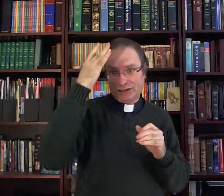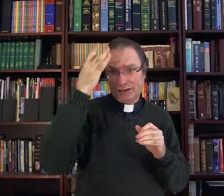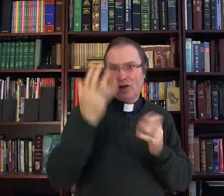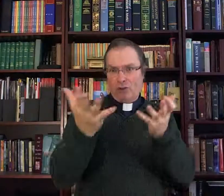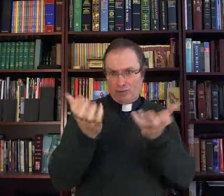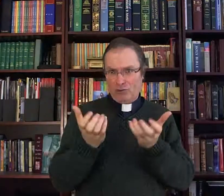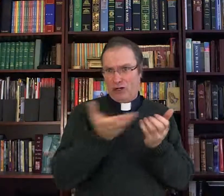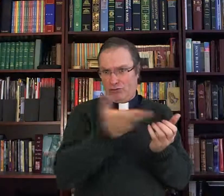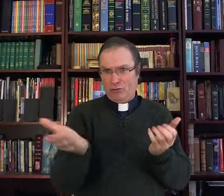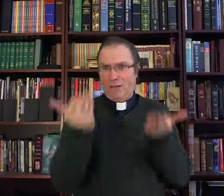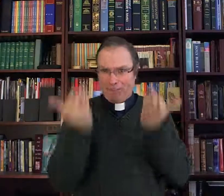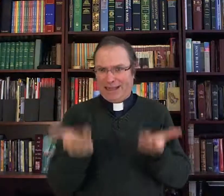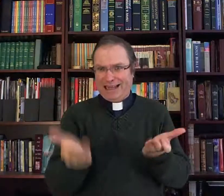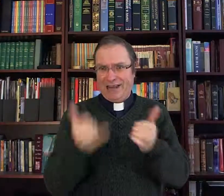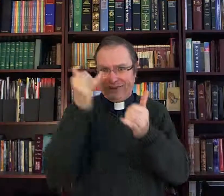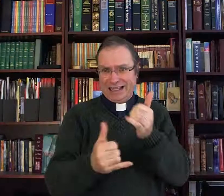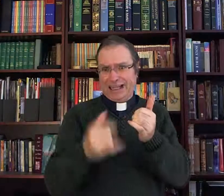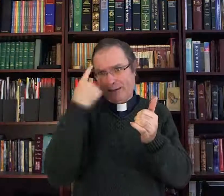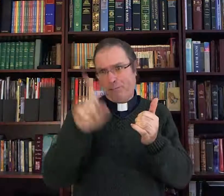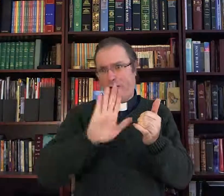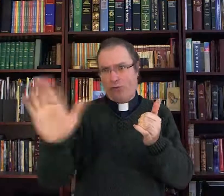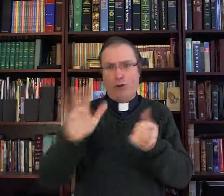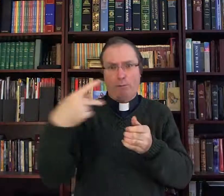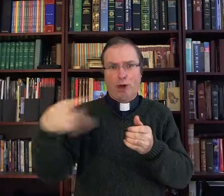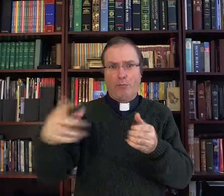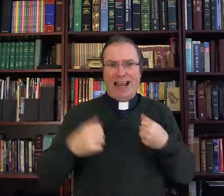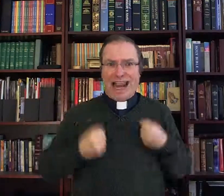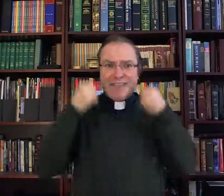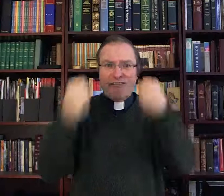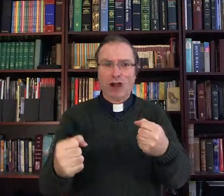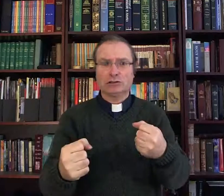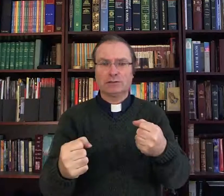voulez-vous maintenant finir par vos propres forces?